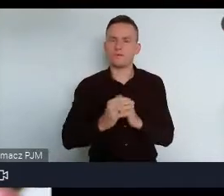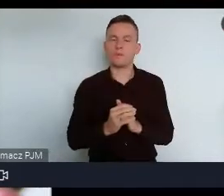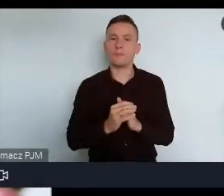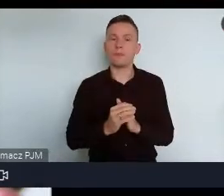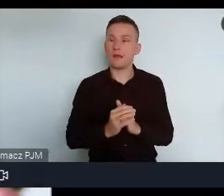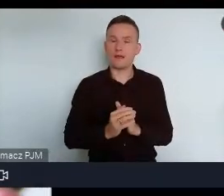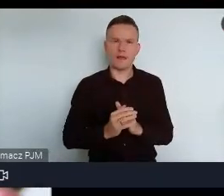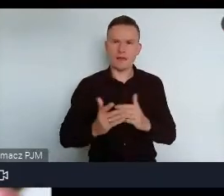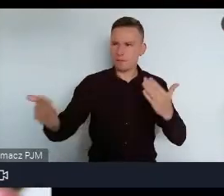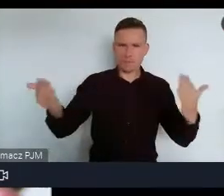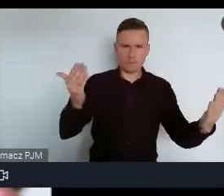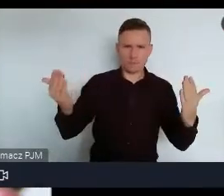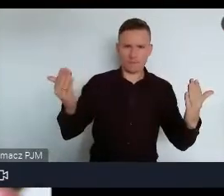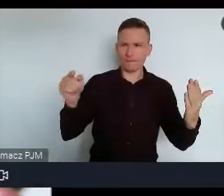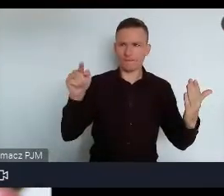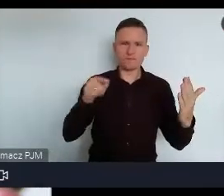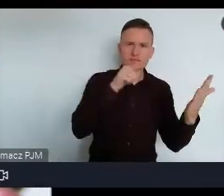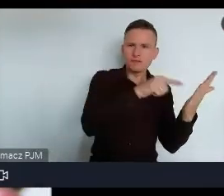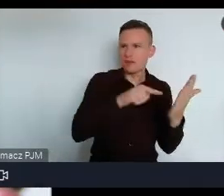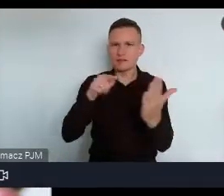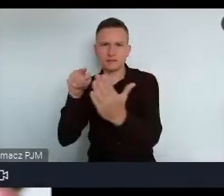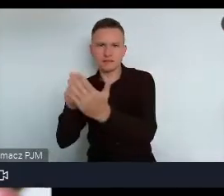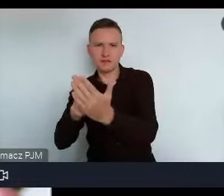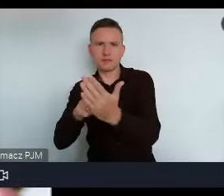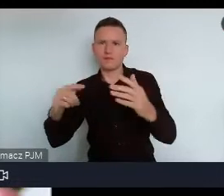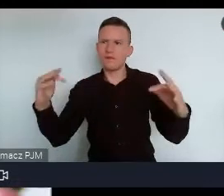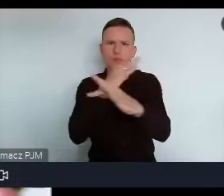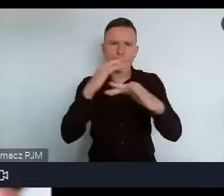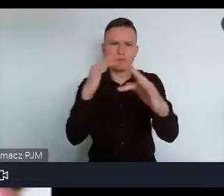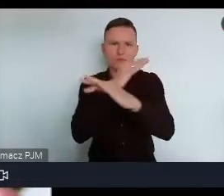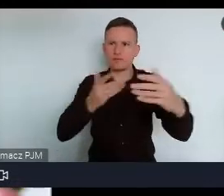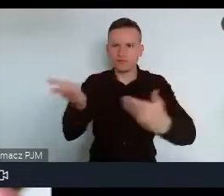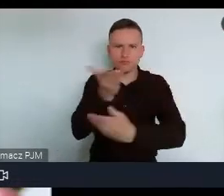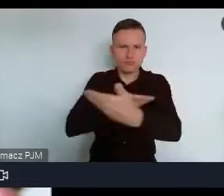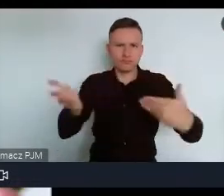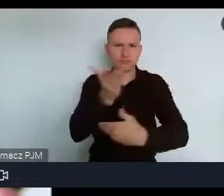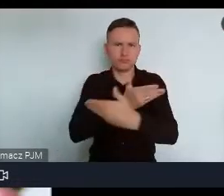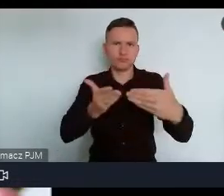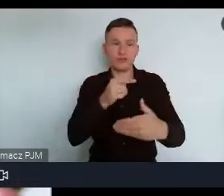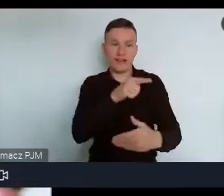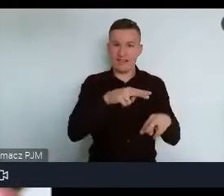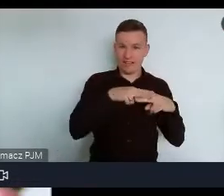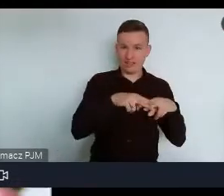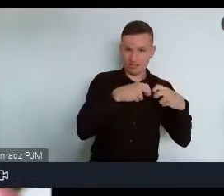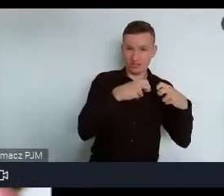wizualizacje ułatwiają takie porównanie. Wspierają one partnerskie uczenie się na temat działań,